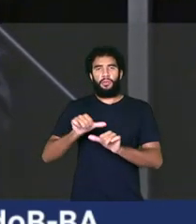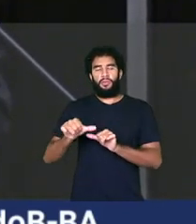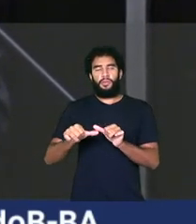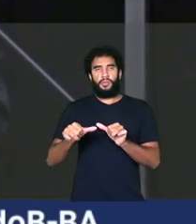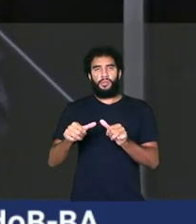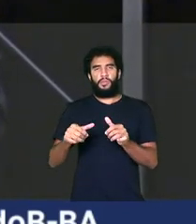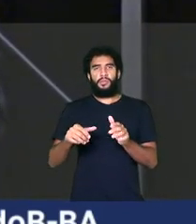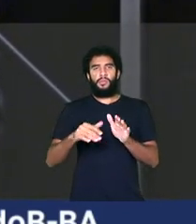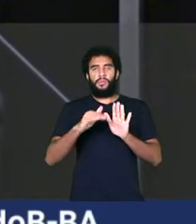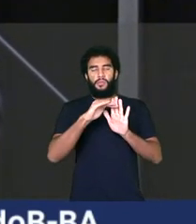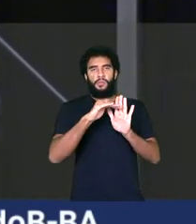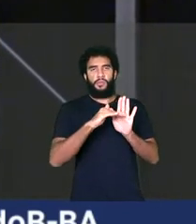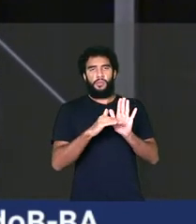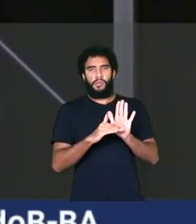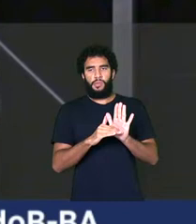ATUALIZAÇÃO DA LISTA DE AGÊNCIA NACIONAL DE SAÚDE